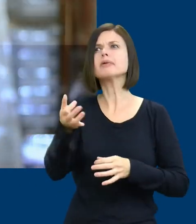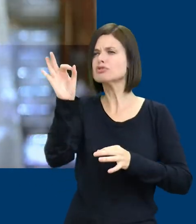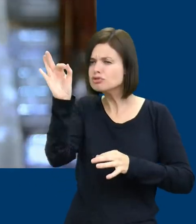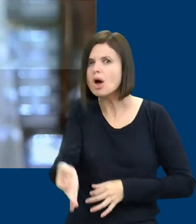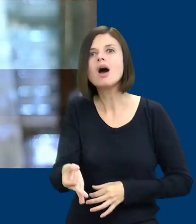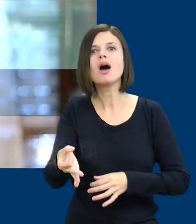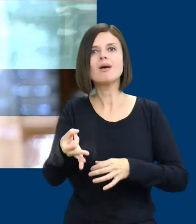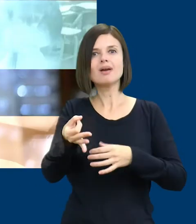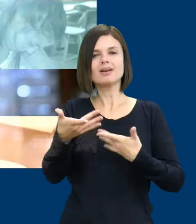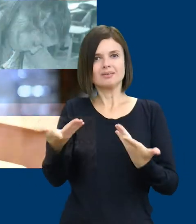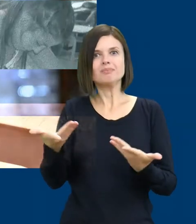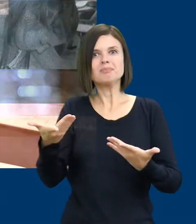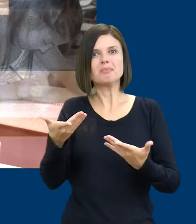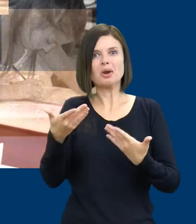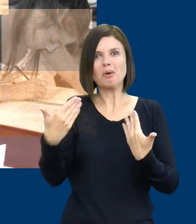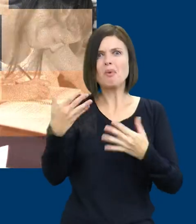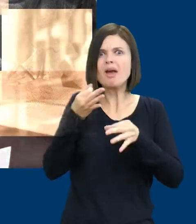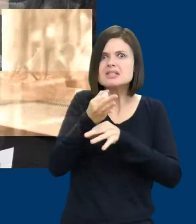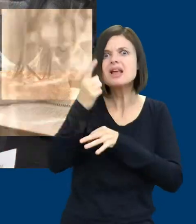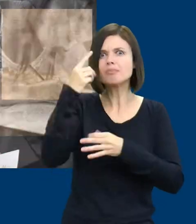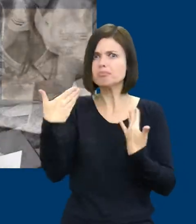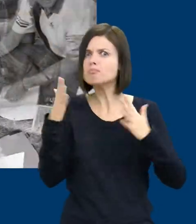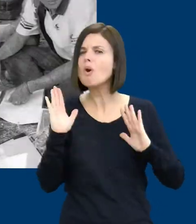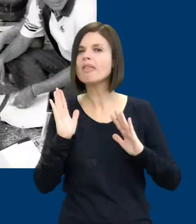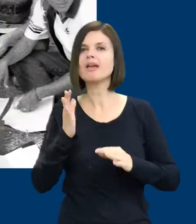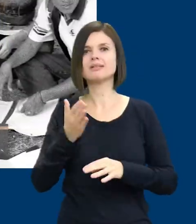otro lugar y que pueden también enseñar y aprender.